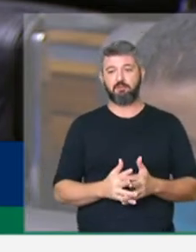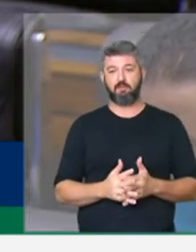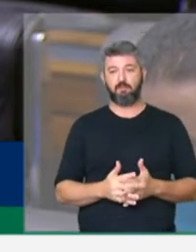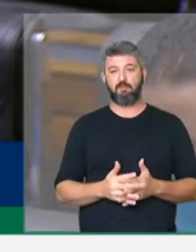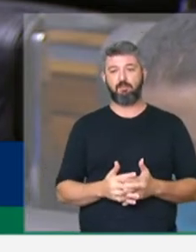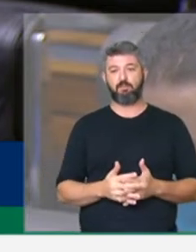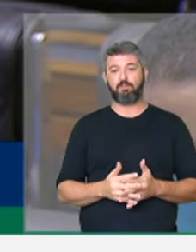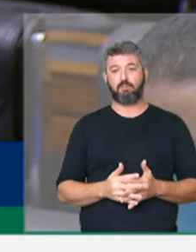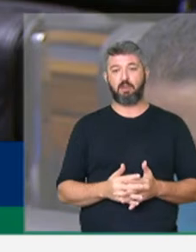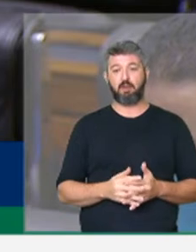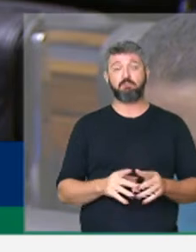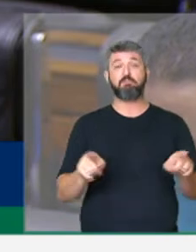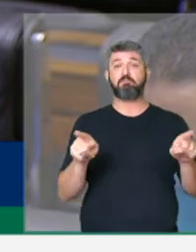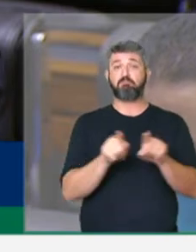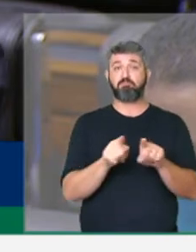DÉCADA DE 90. NÃO EXISTE MAIS FINAM E FINOR NESSA